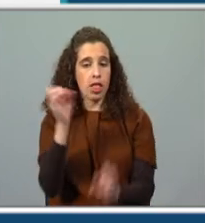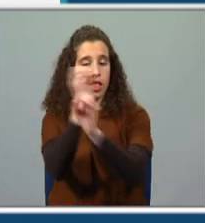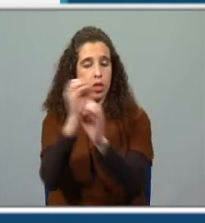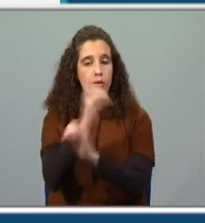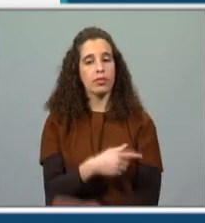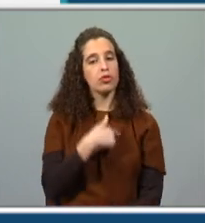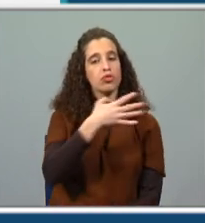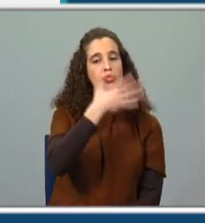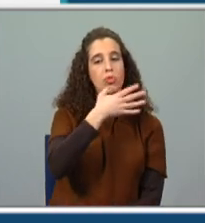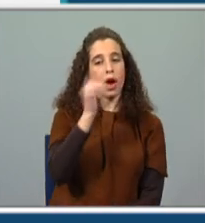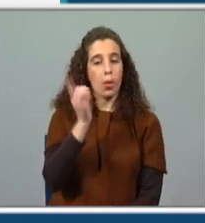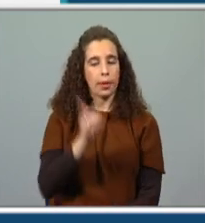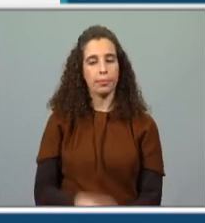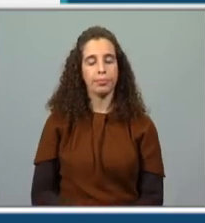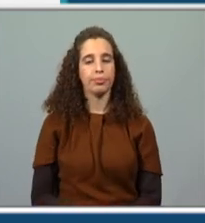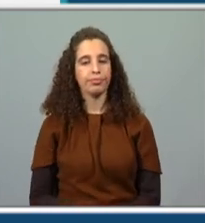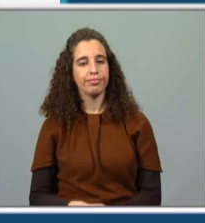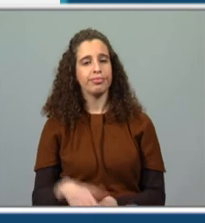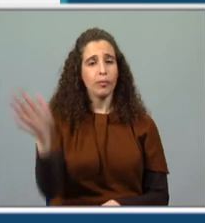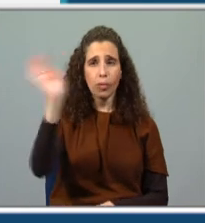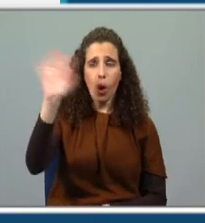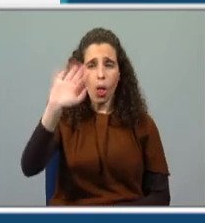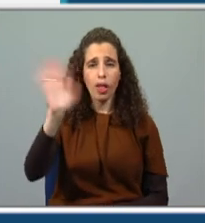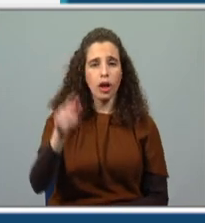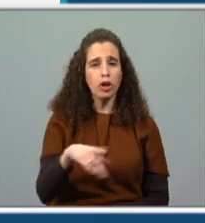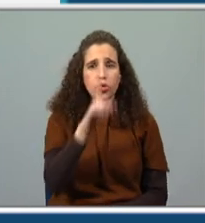a explicar tu que é Olá 解釋說你好